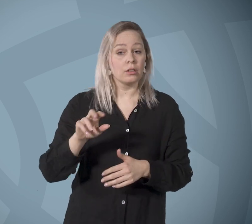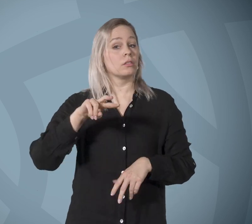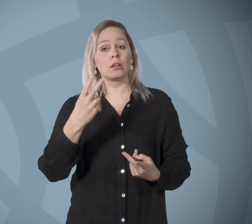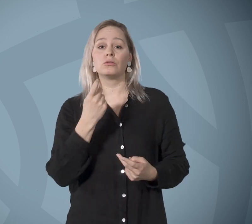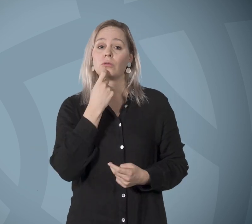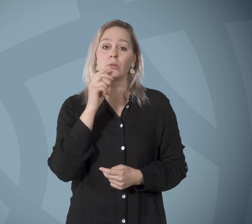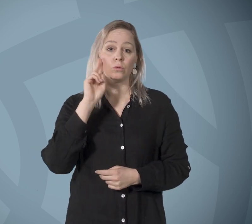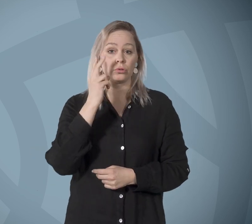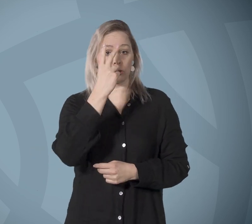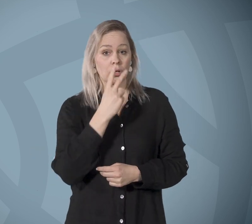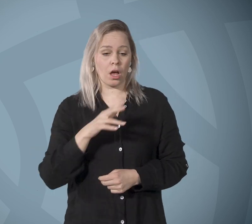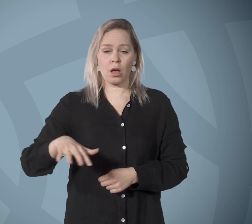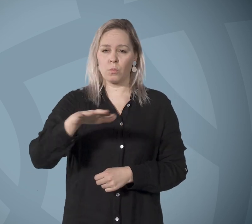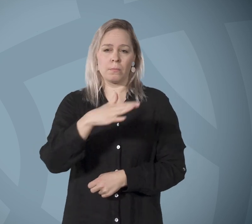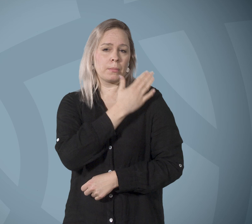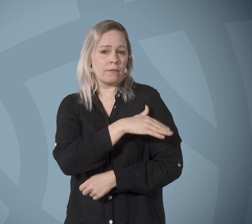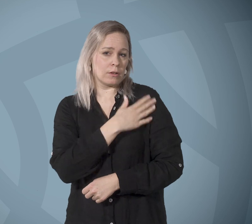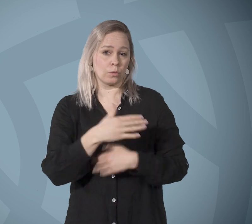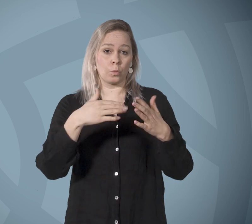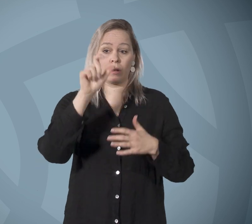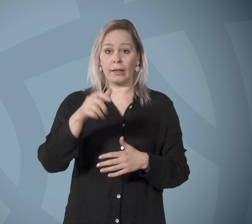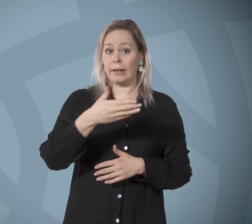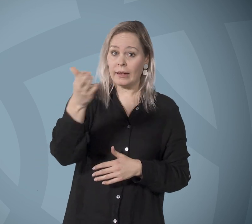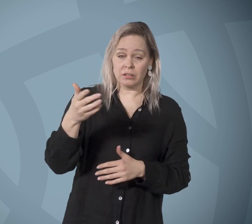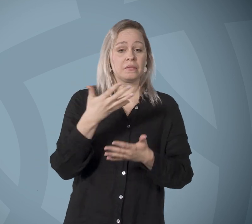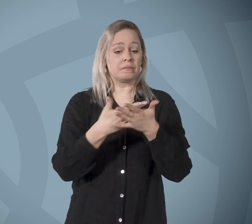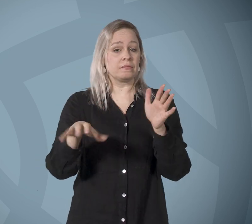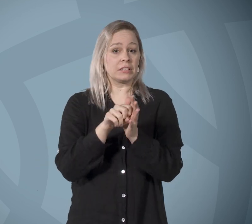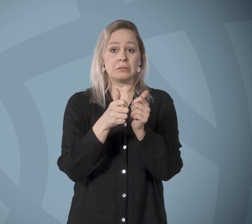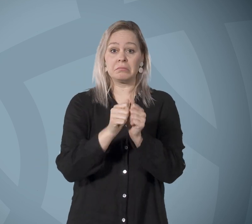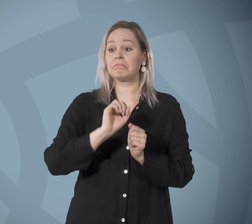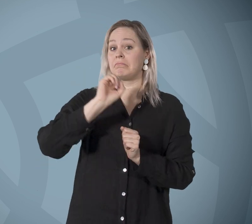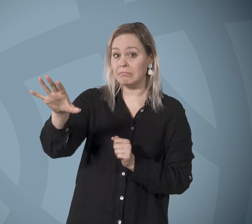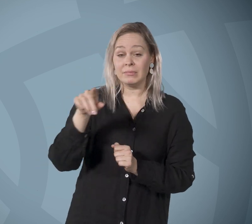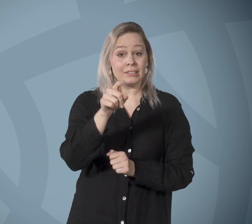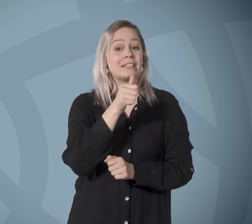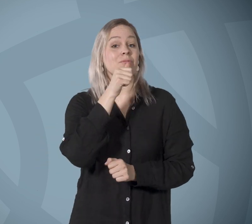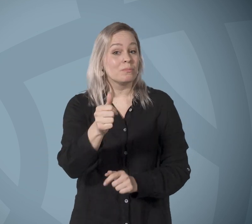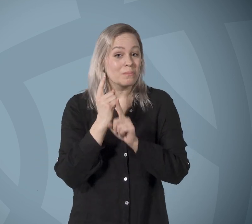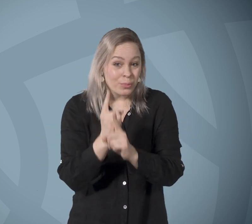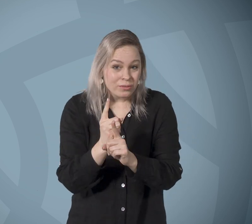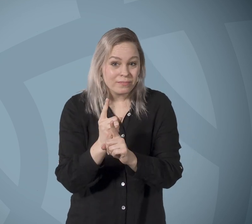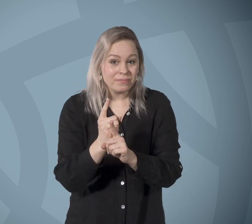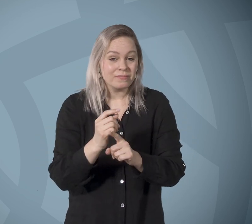tai Suomen Kuurosokeat ry:n aluepalvelun työntekijöille tekstiviestillä.